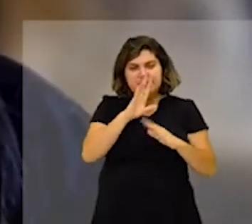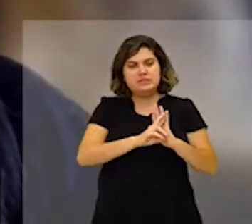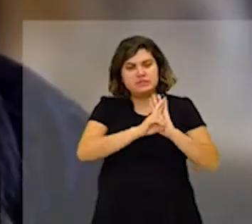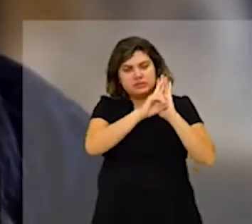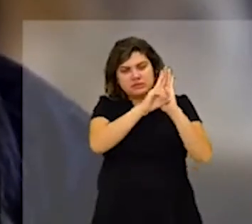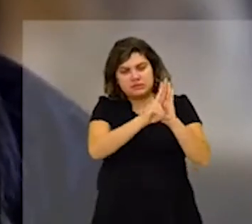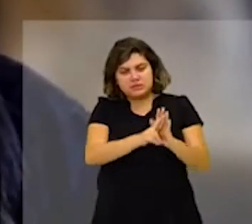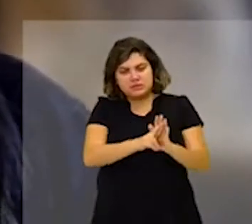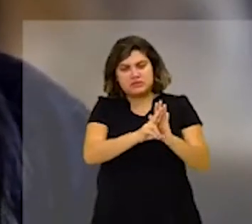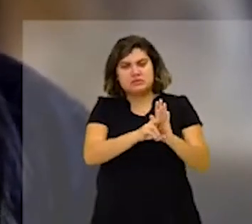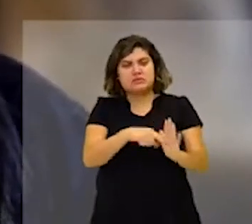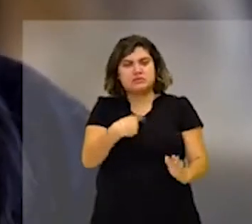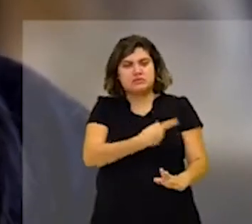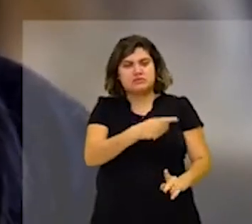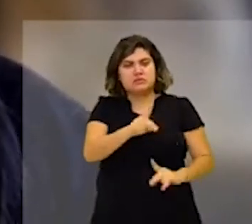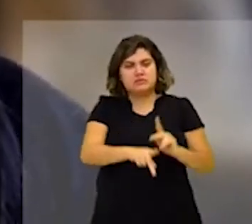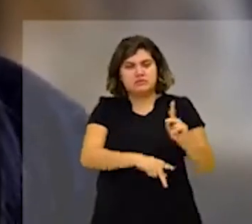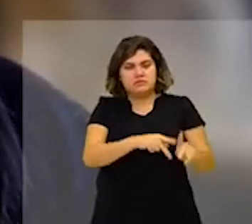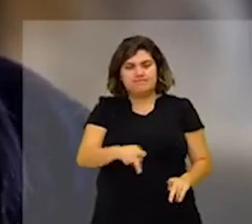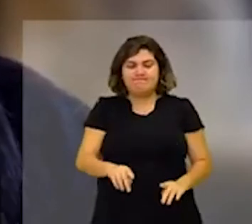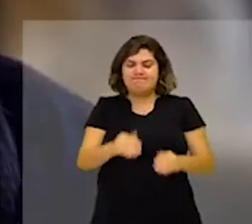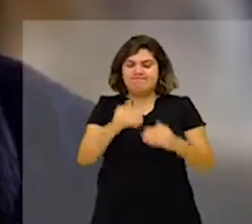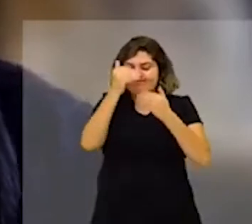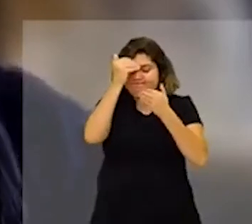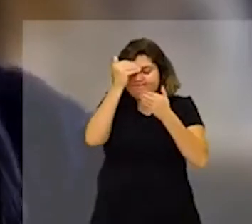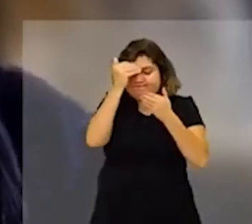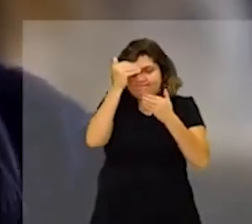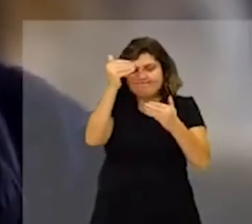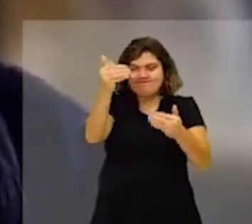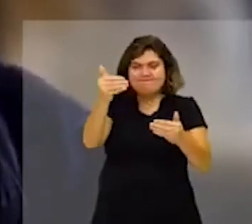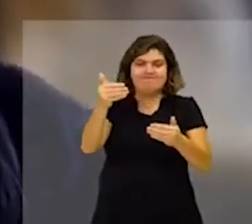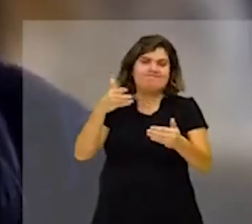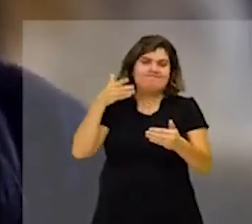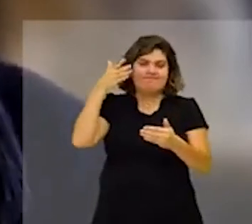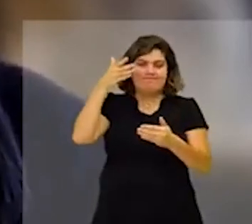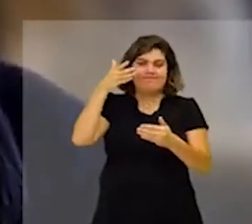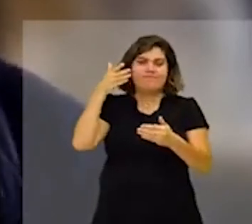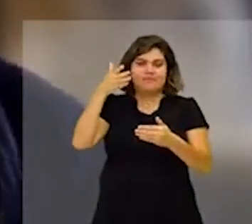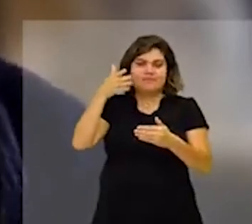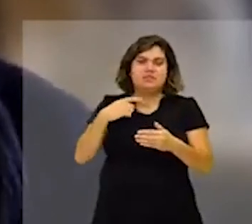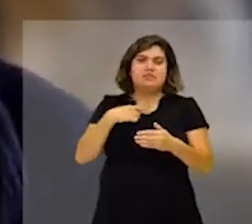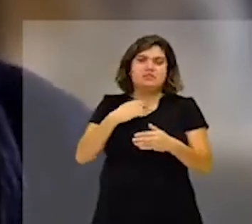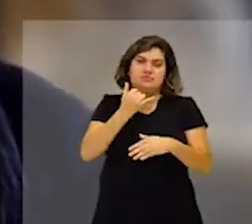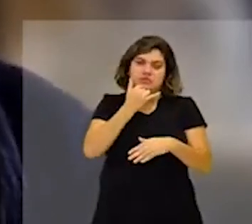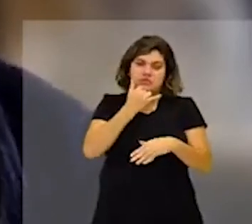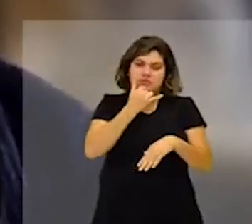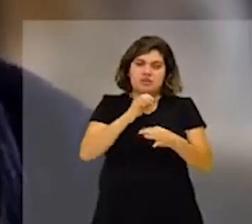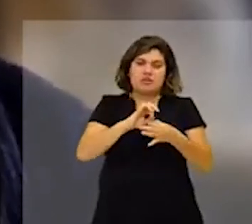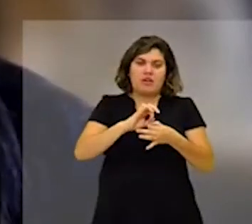da nossa população e agradeço muito tempo de vocês e desculpa algum recesso aí no final